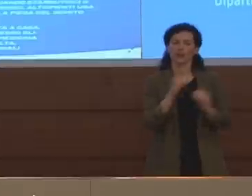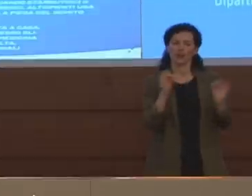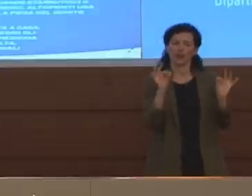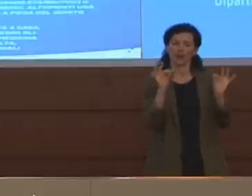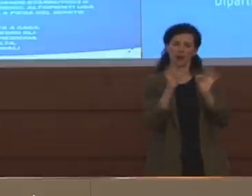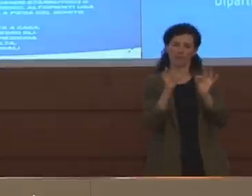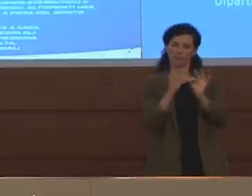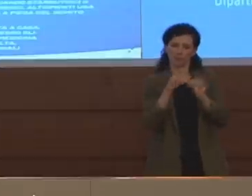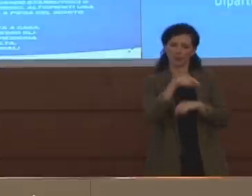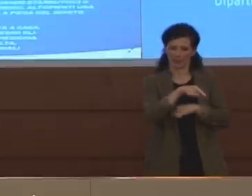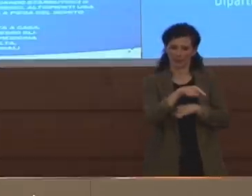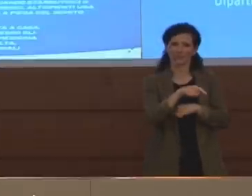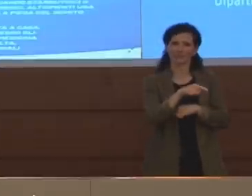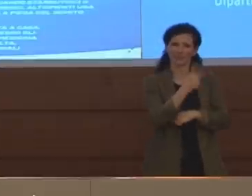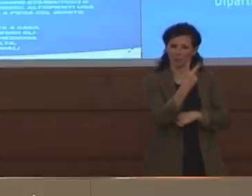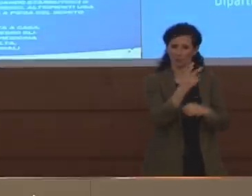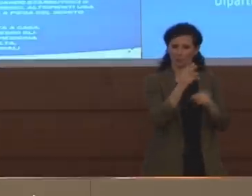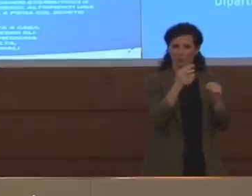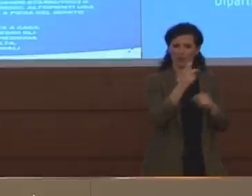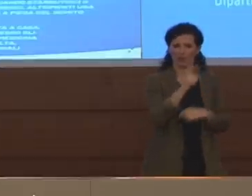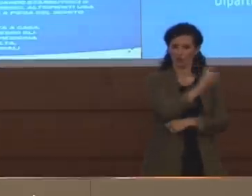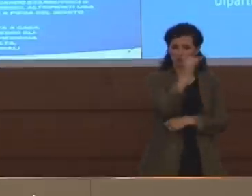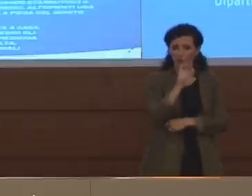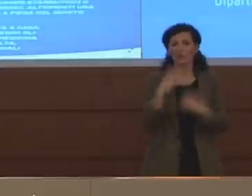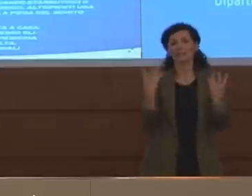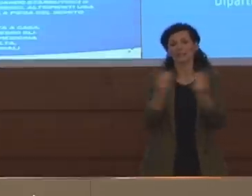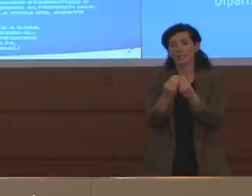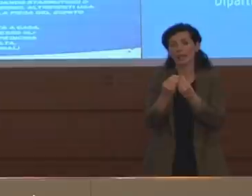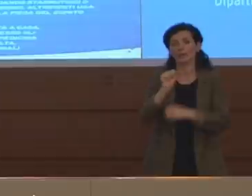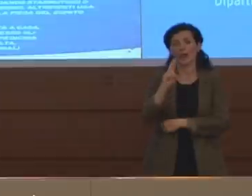già programmati dal Commissario Arcuri, che sono previsti il martedì e il sabato